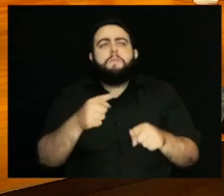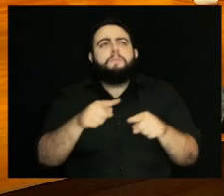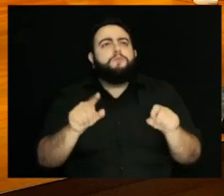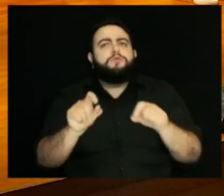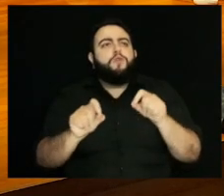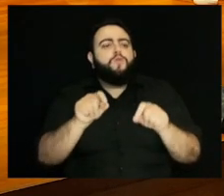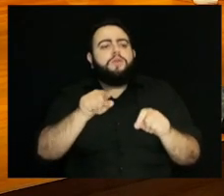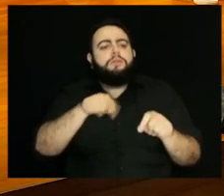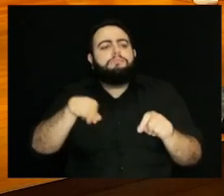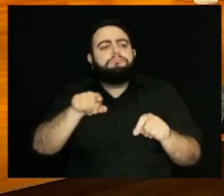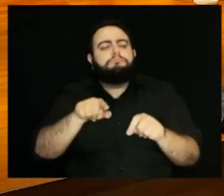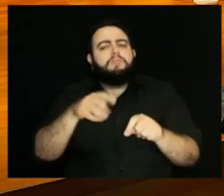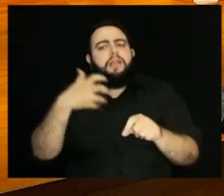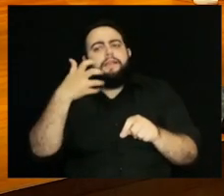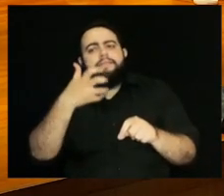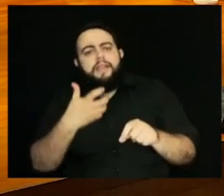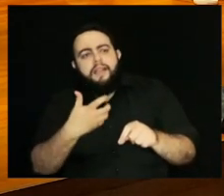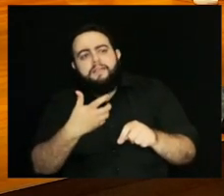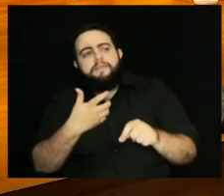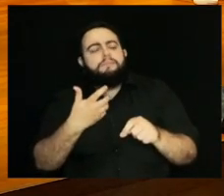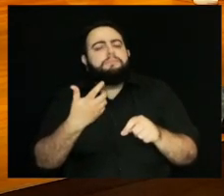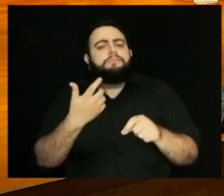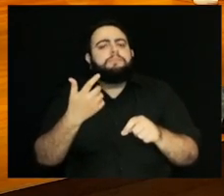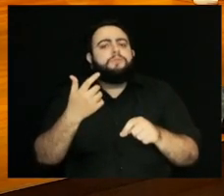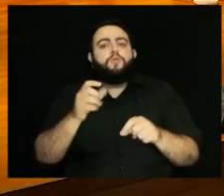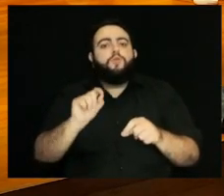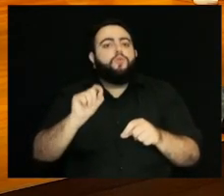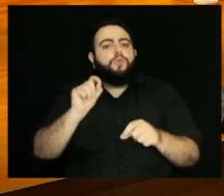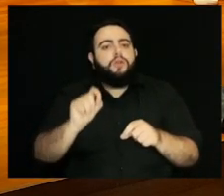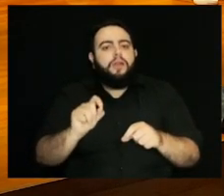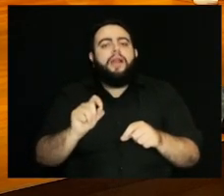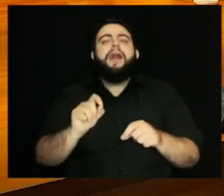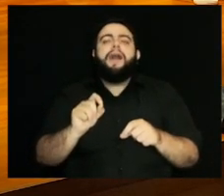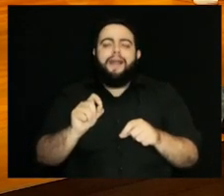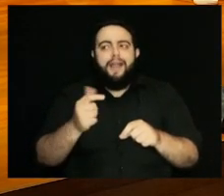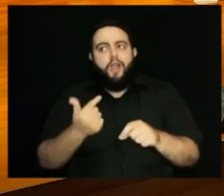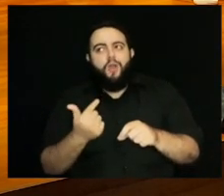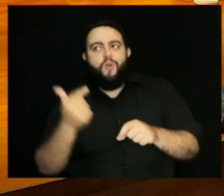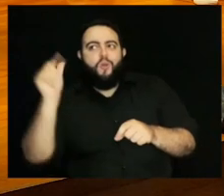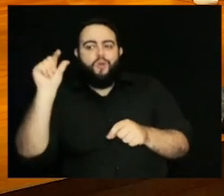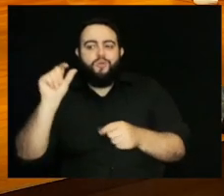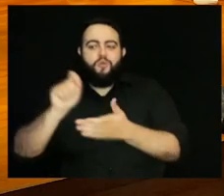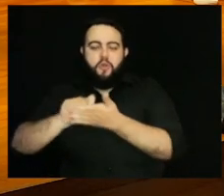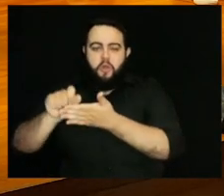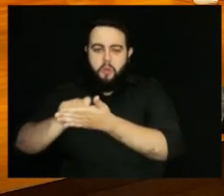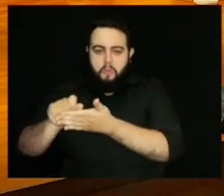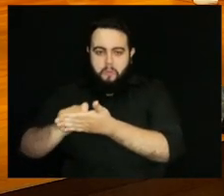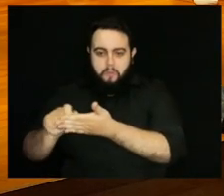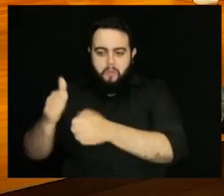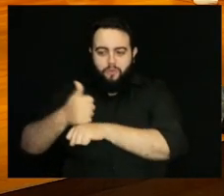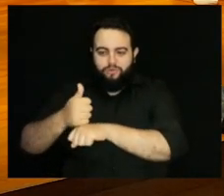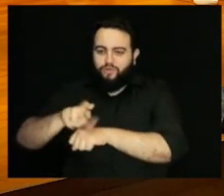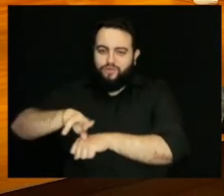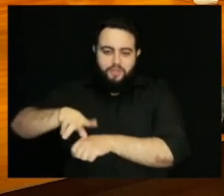esses caras cantavam? Outros compositores que não de Porto Alegre. Porque aí é o mesmo esquema, que